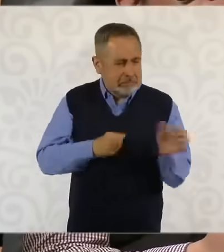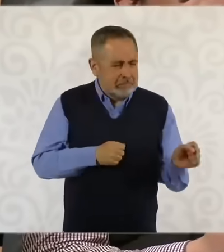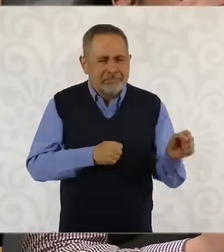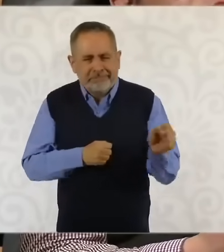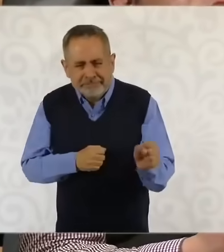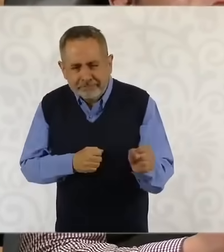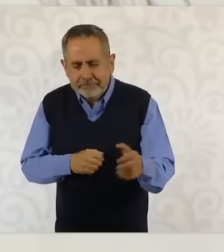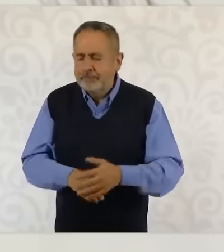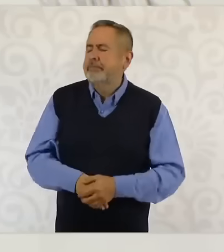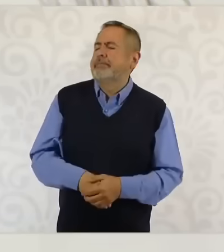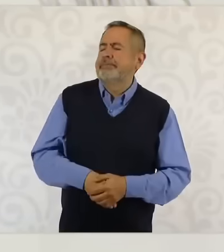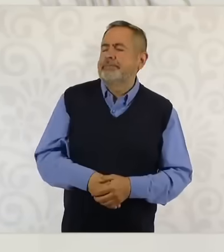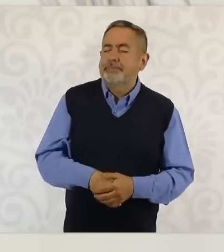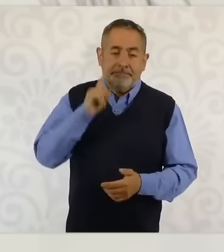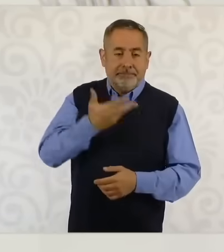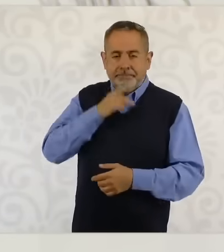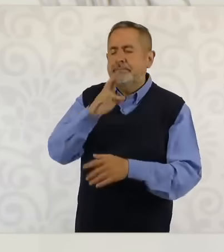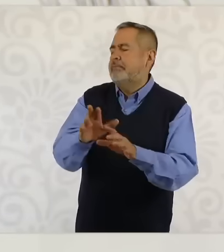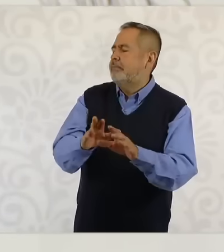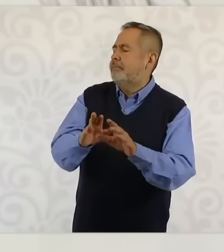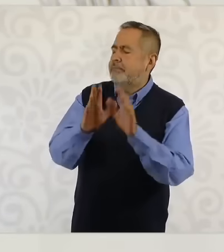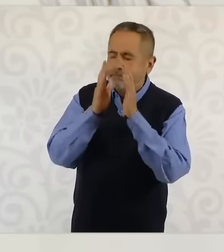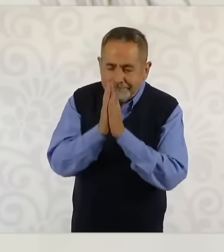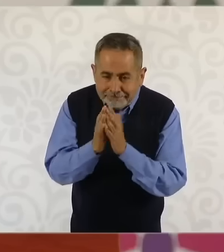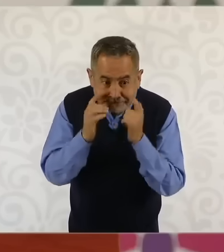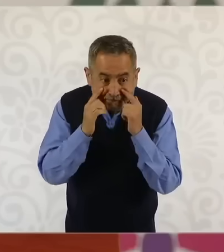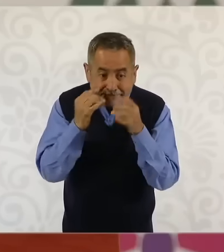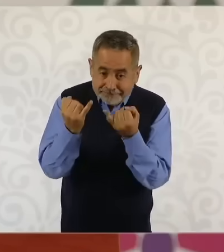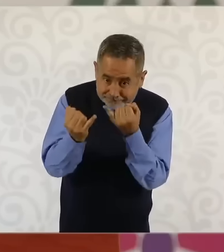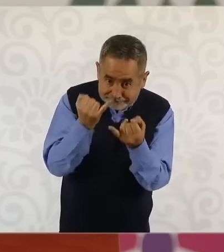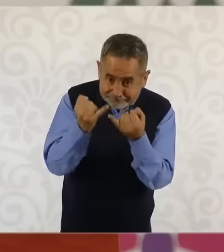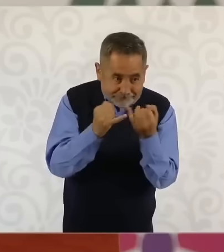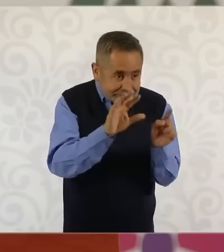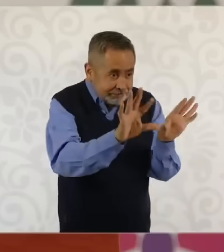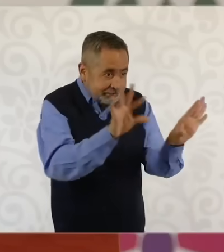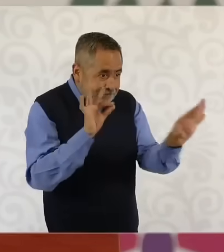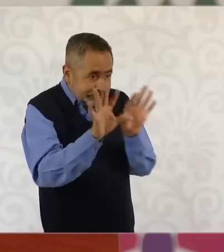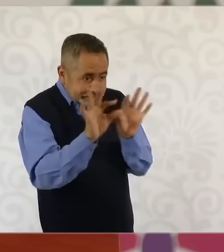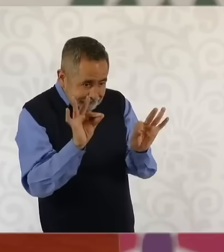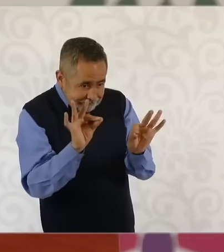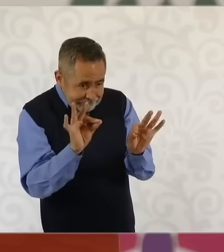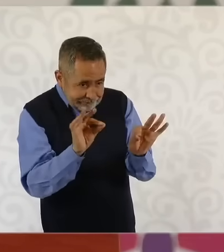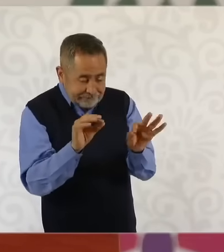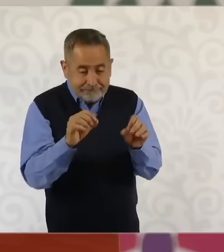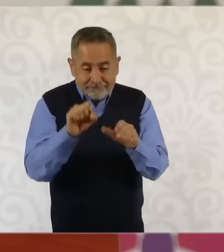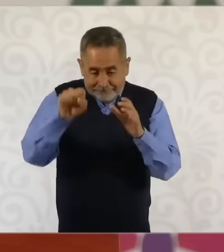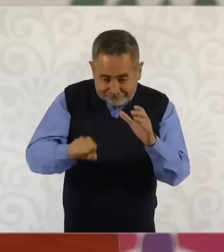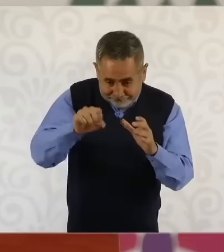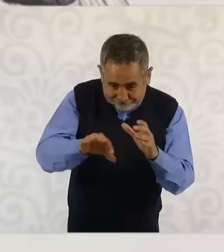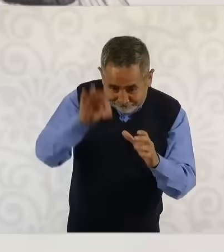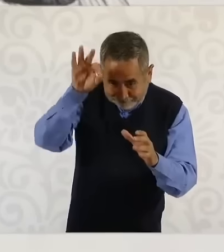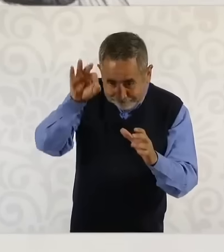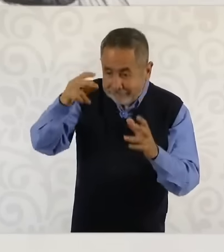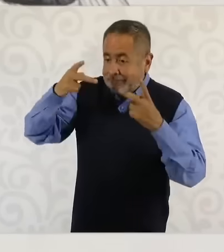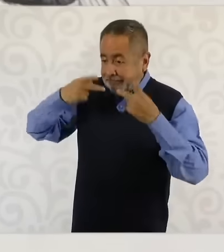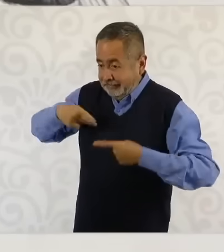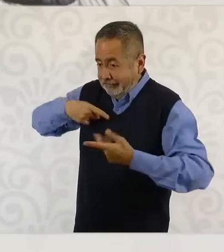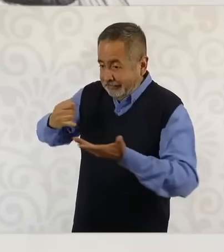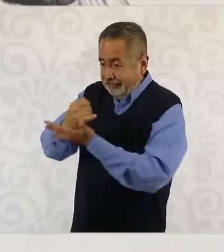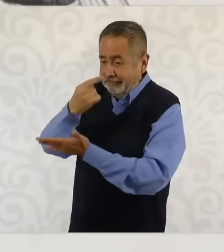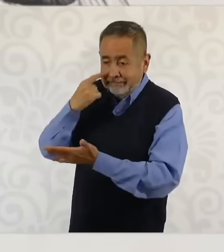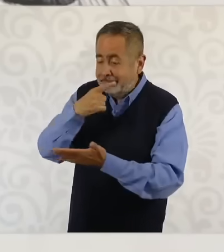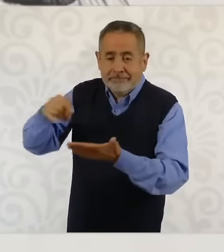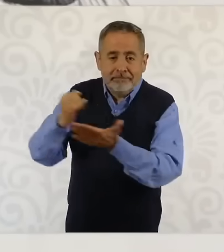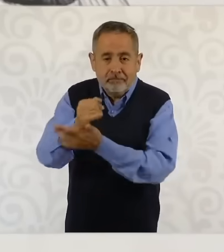no a ver se hizo una selección la gente votó tomó una decisión tú no estás de acuerdo con